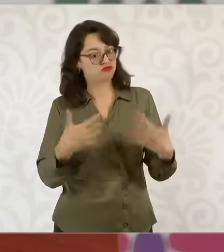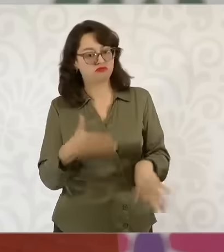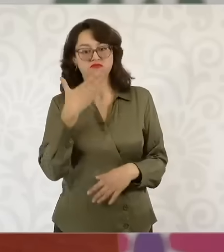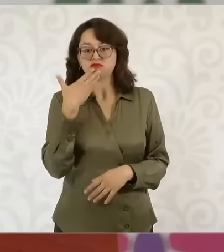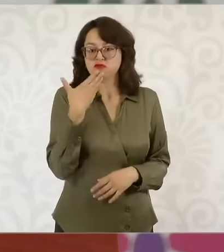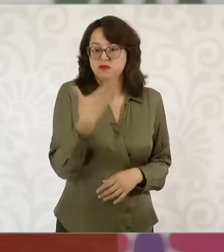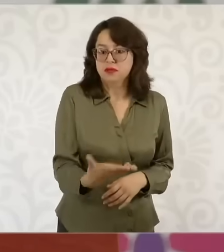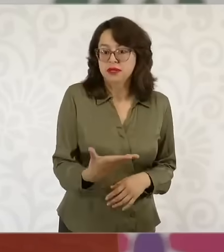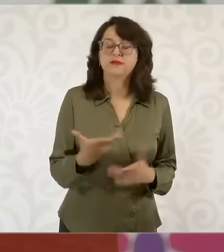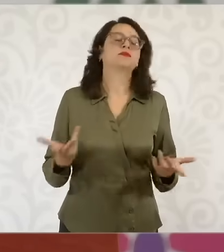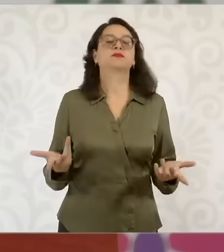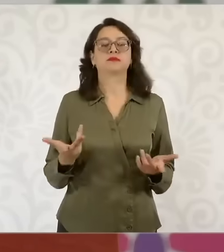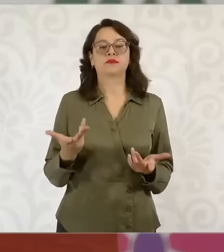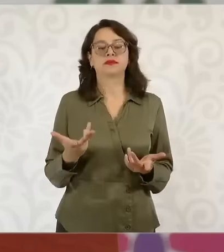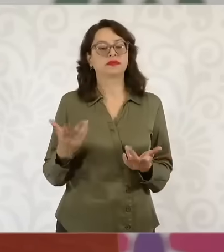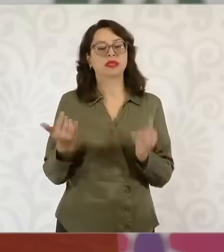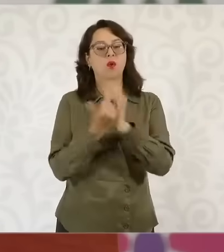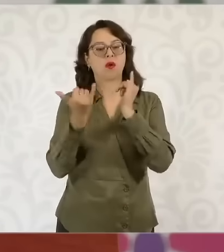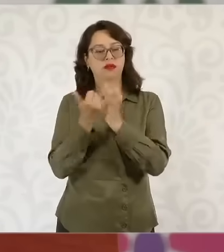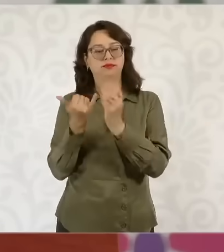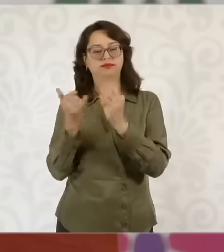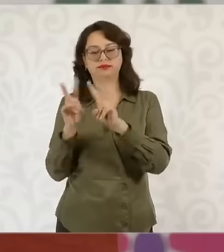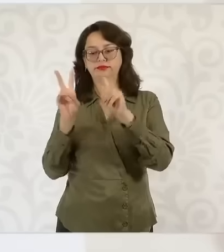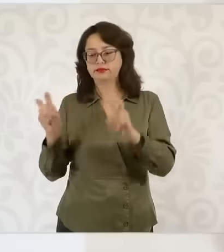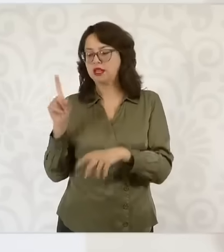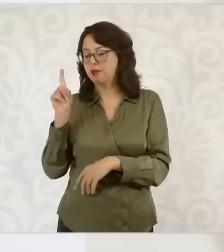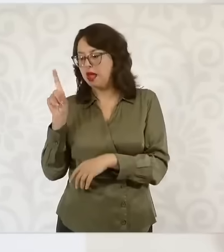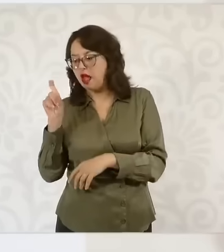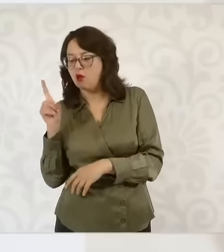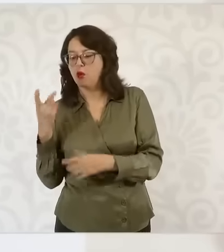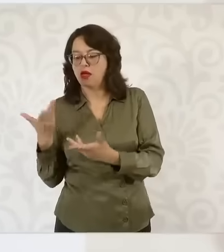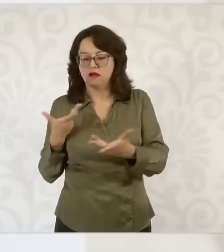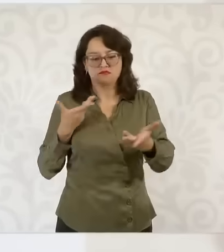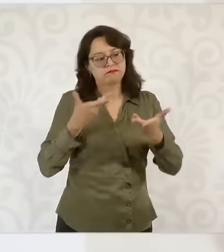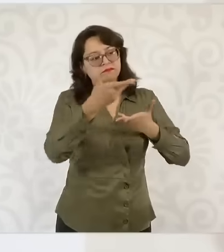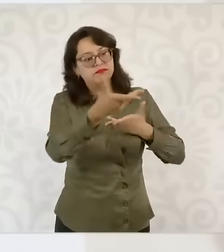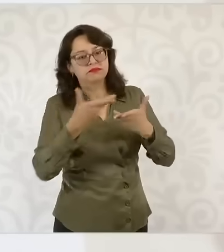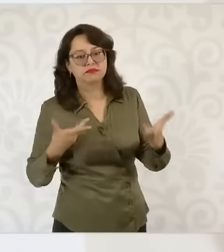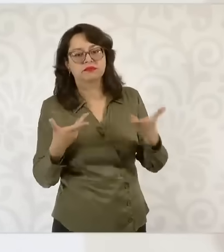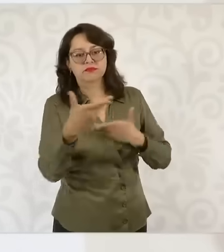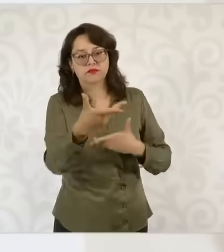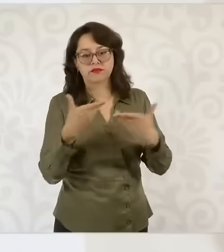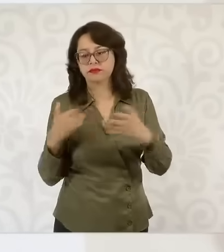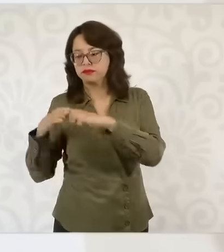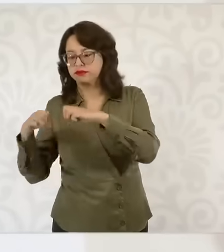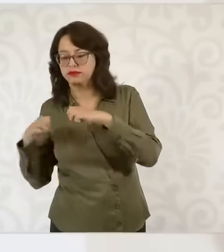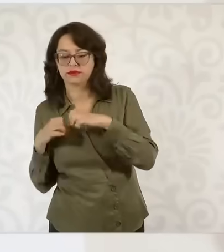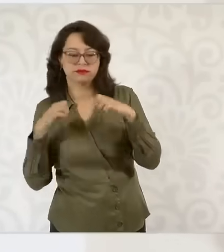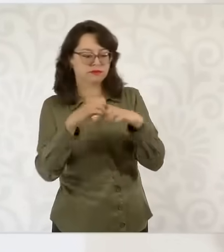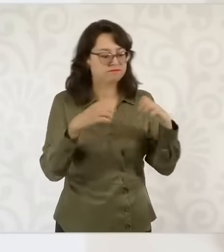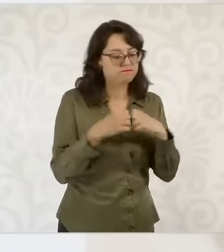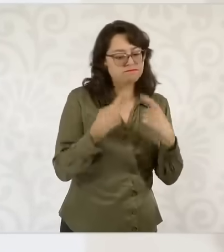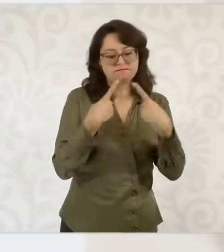agua fue un buen ejemplo de cómo sentándonos con con eh los equipos técnicos se puede resolver un